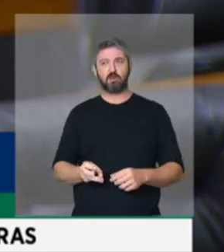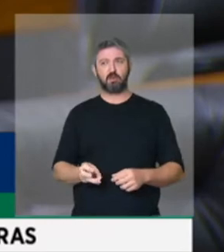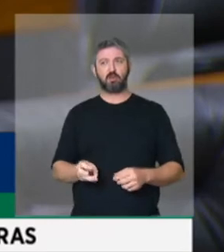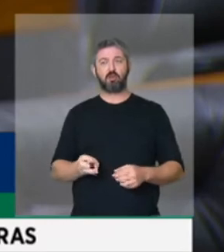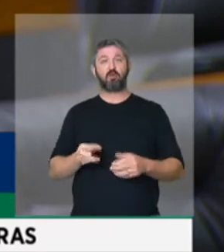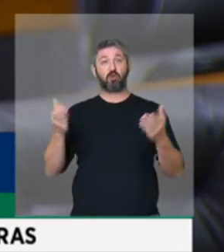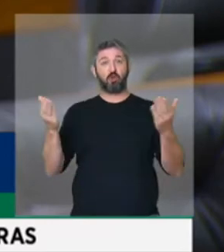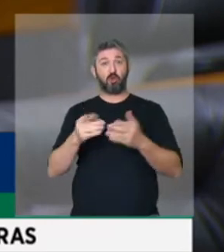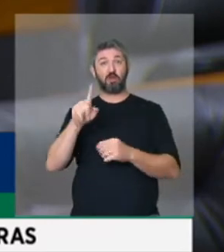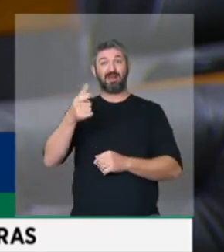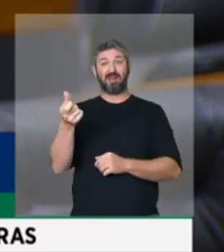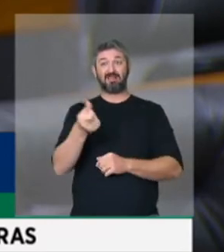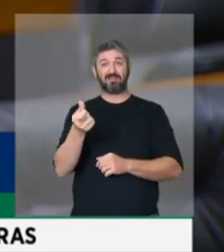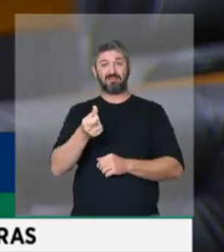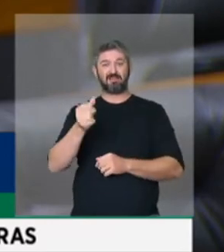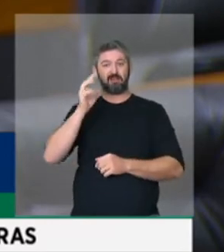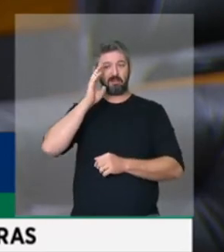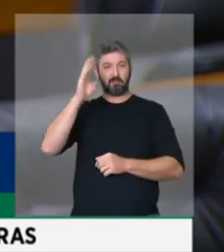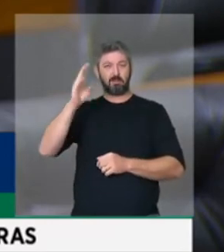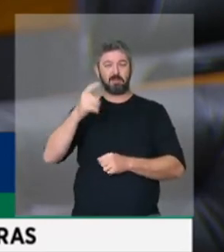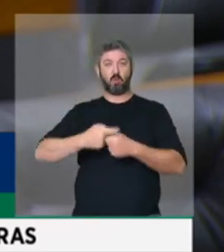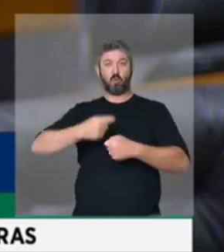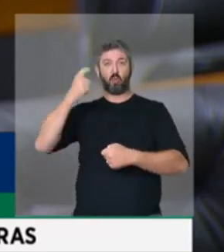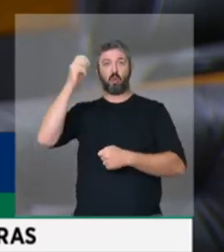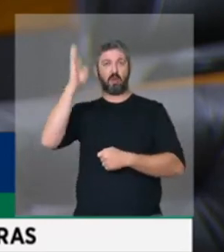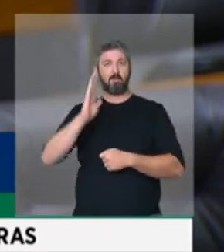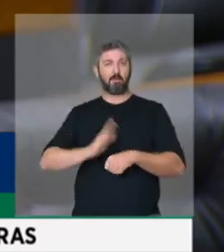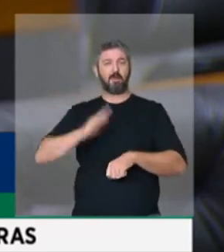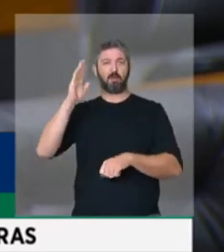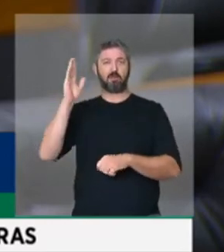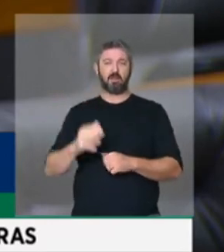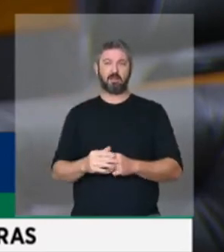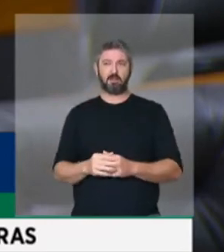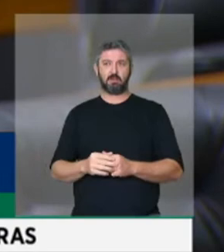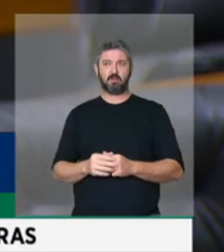ELETROBRAS ISSO É UM ABSURDO E É UM DESRESPEITO. PORQUE OS FUNCIONÁRIOS DA ELETROBRAS, DO SISTEMA ELETROBRAS... PARA